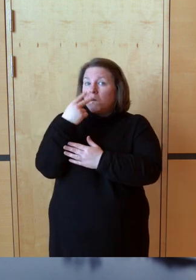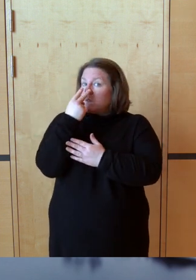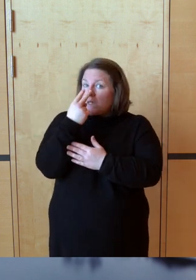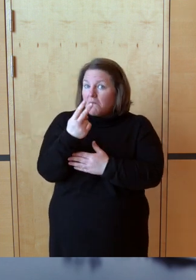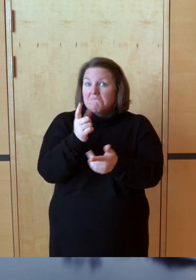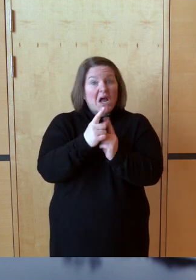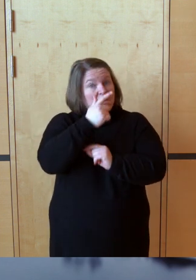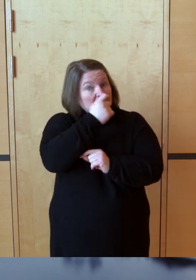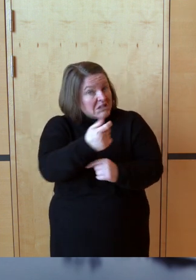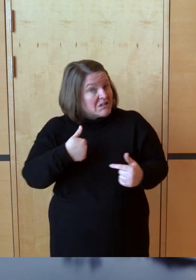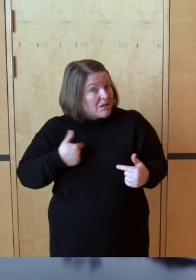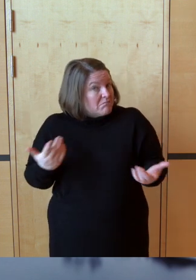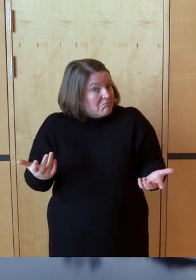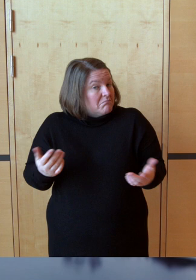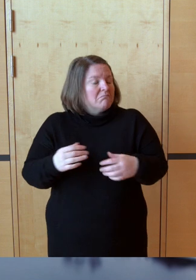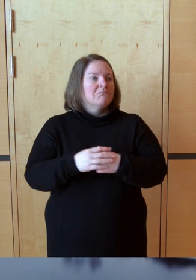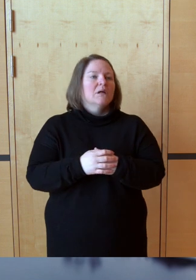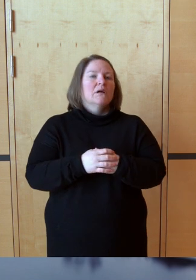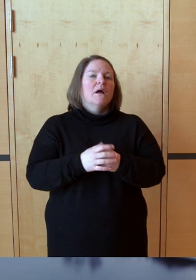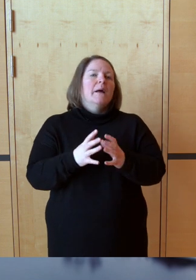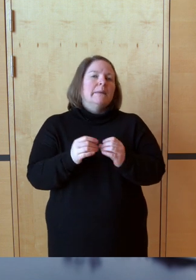Visa